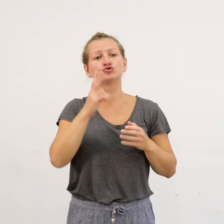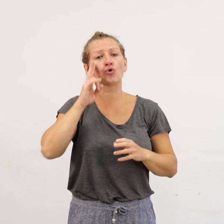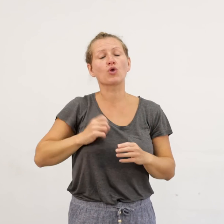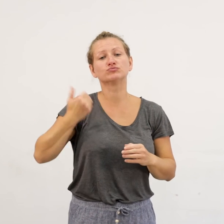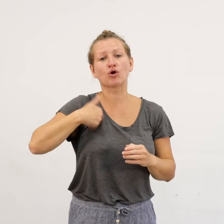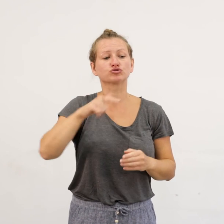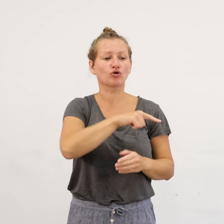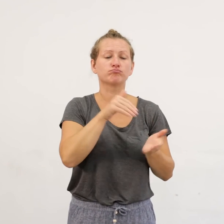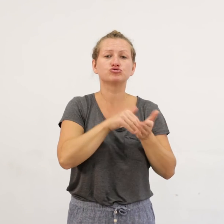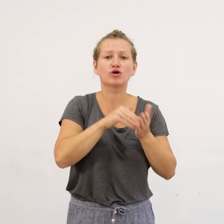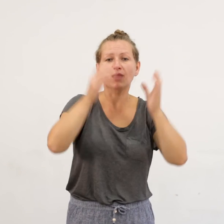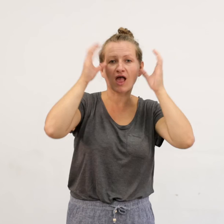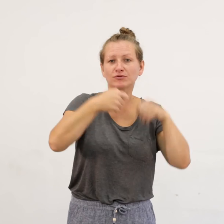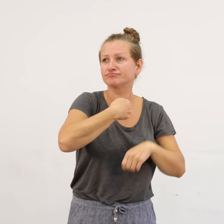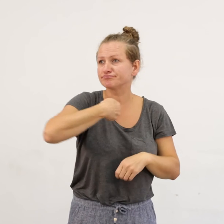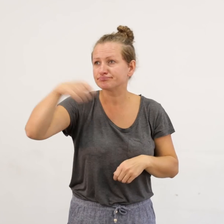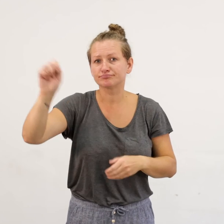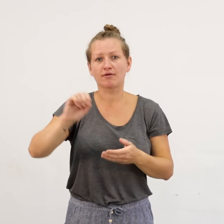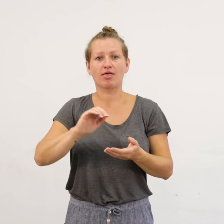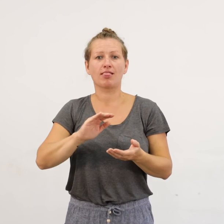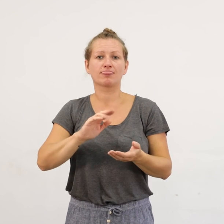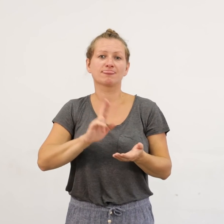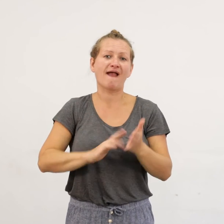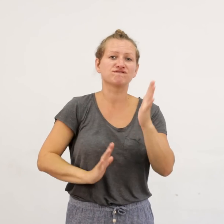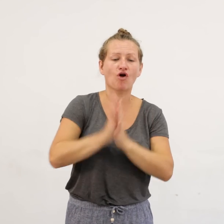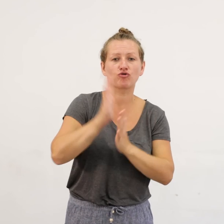Takiego kamuflażu żołnierze z Białegostoku używali w trakcie